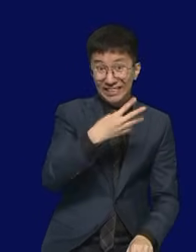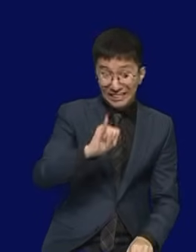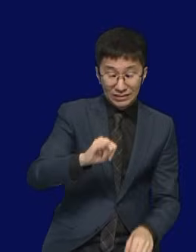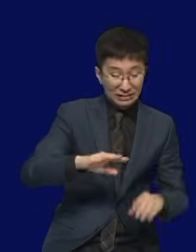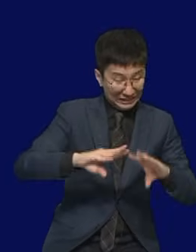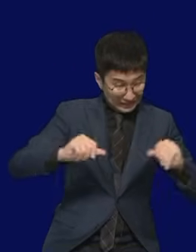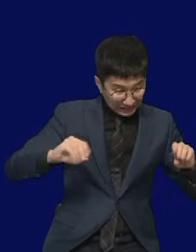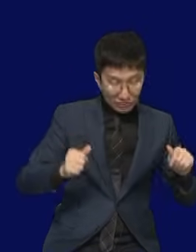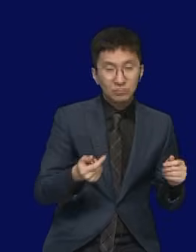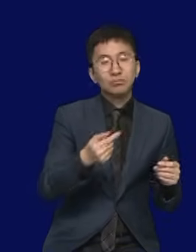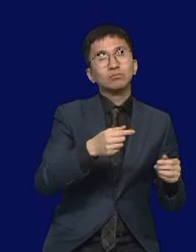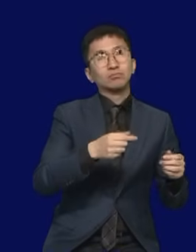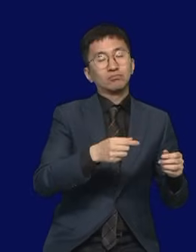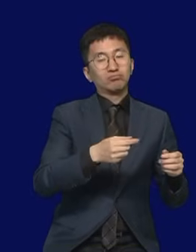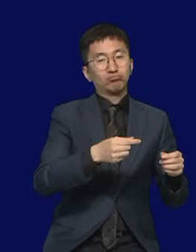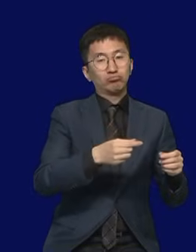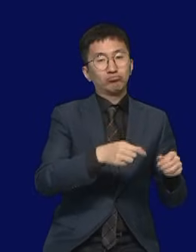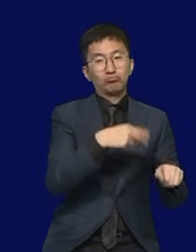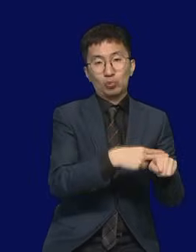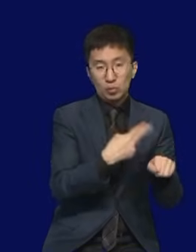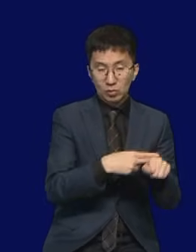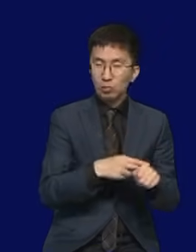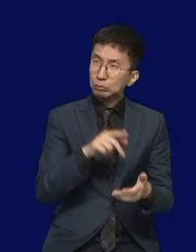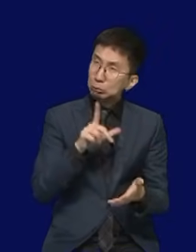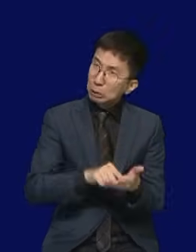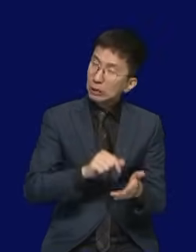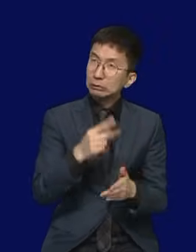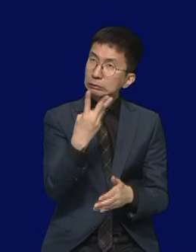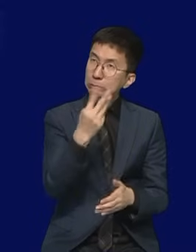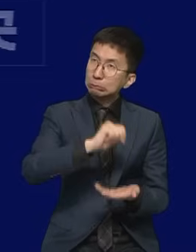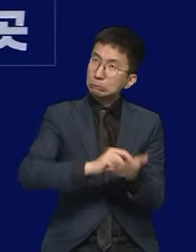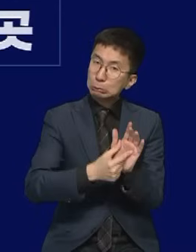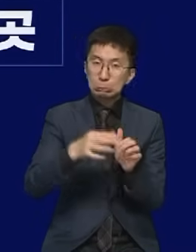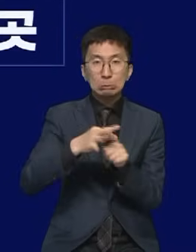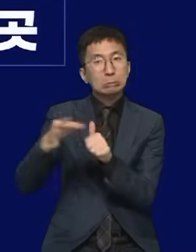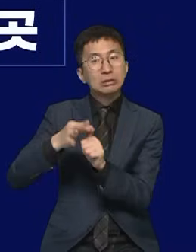입시 업체 모의고사 출제에 관여하고 각각 3억 원이 넘는 돈을 받았고 고등학교 수학